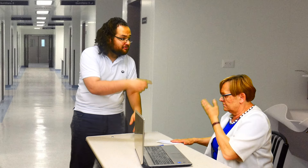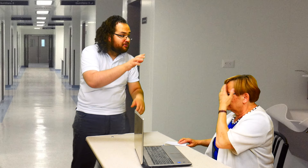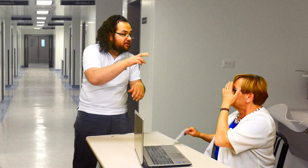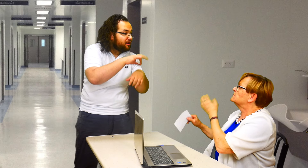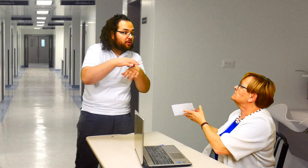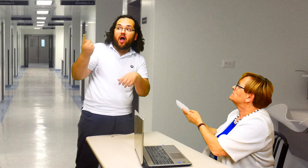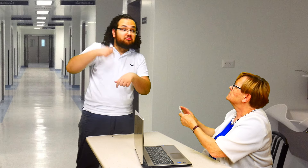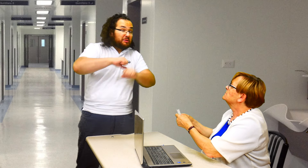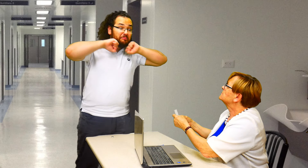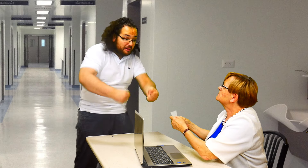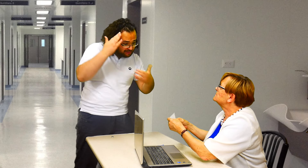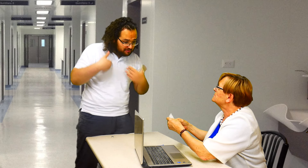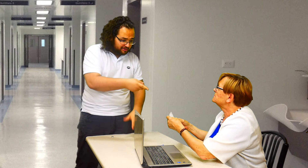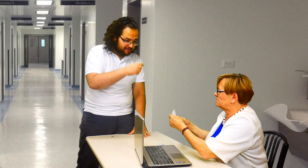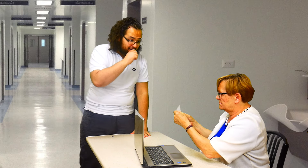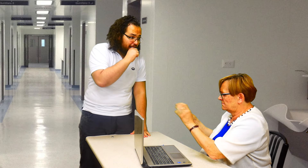Lekarz mi kazał pilnie iść do szpitala!